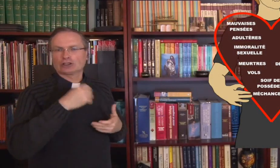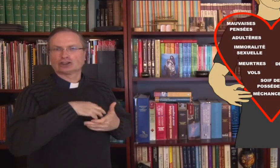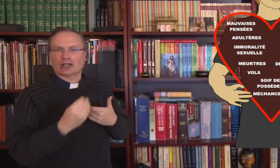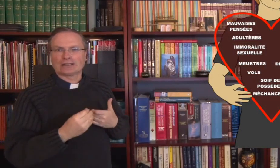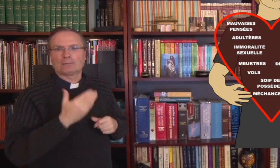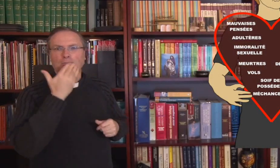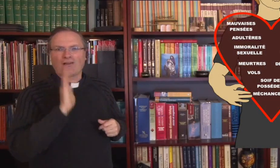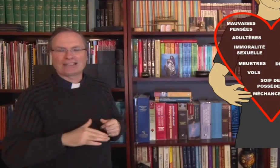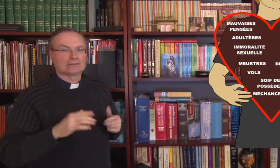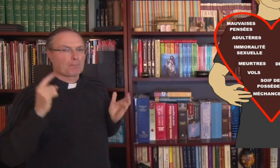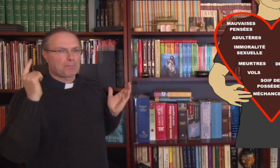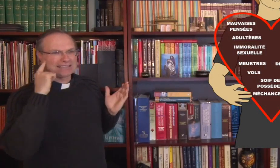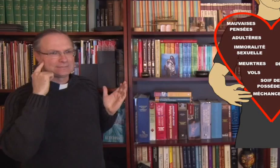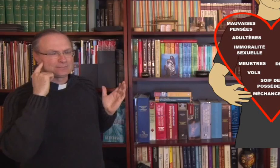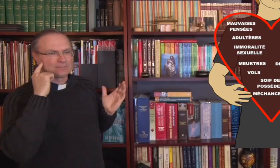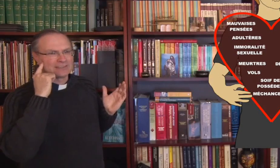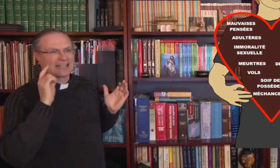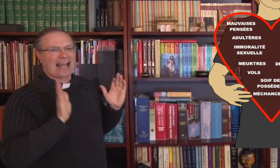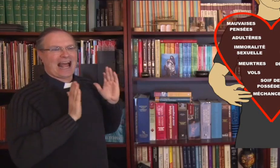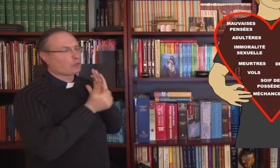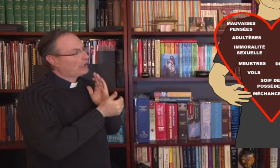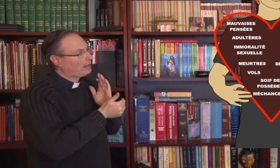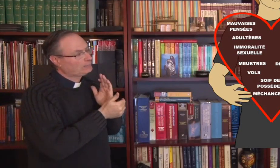que sortent les mauvaises pensées, les adultères,